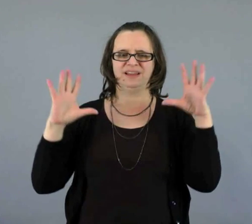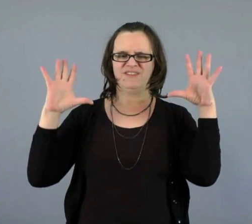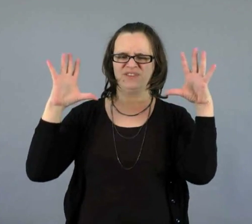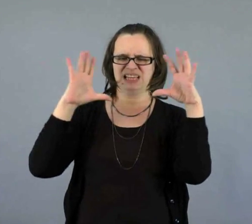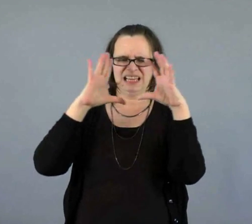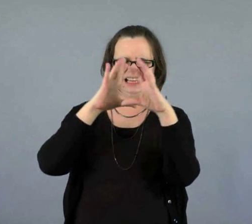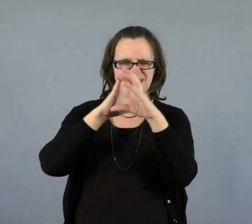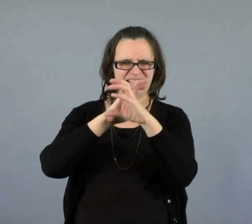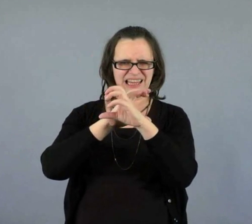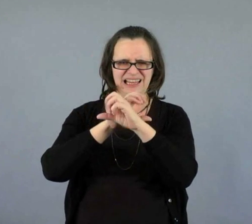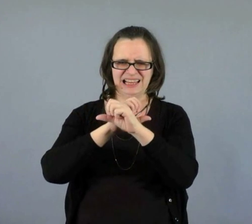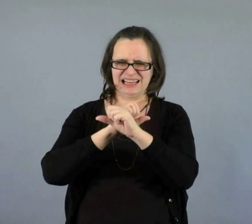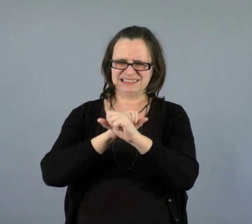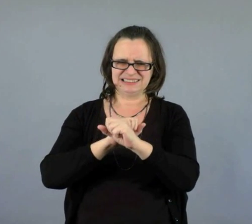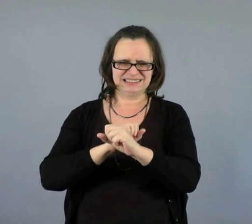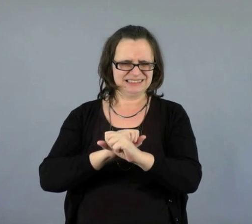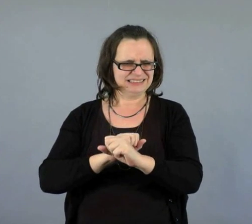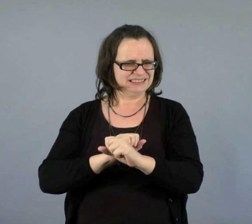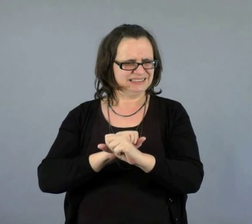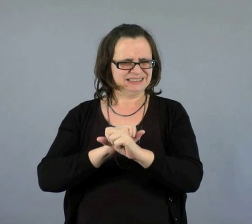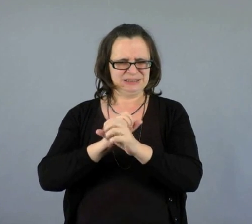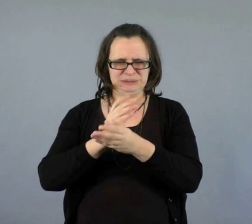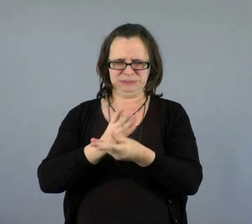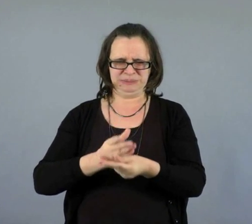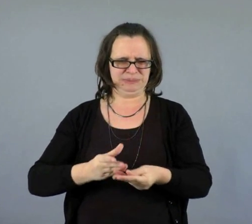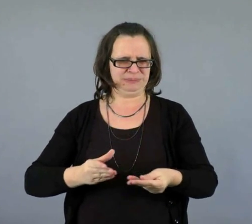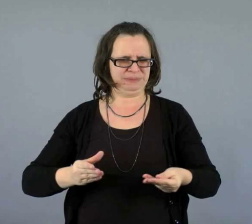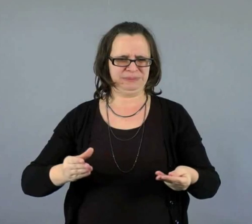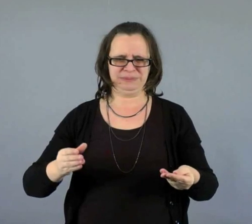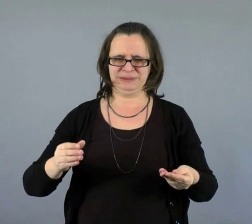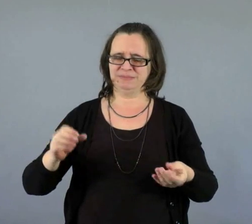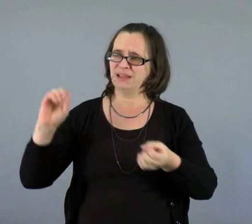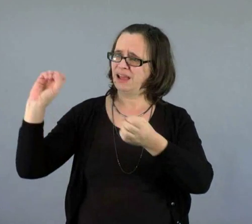Die Dunkelheit geht weg